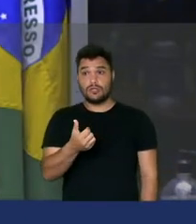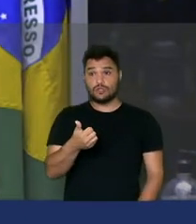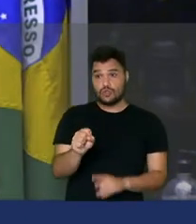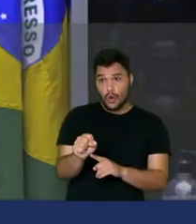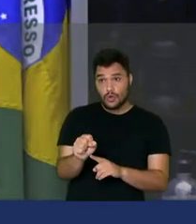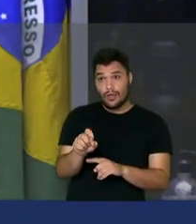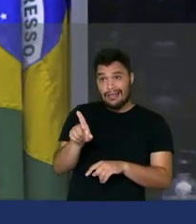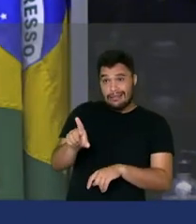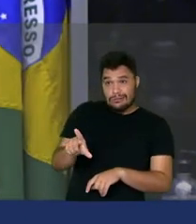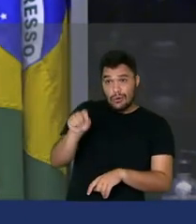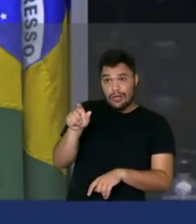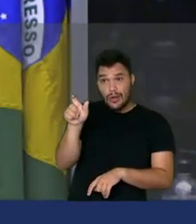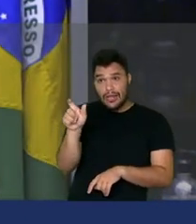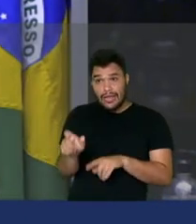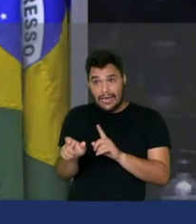EM MARÇO DE 2018, QUANDO ELE FOI ESCOLHIDO COMO MOEDA DE